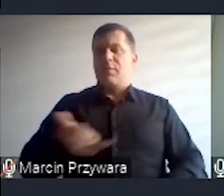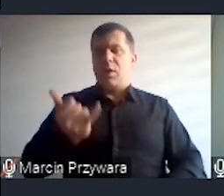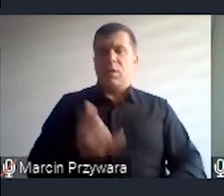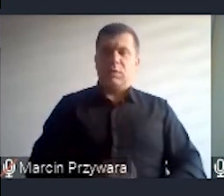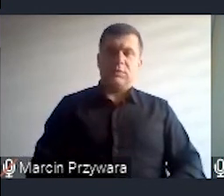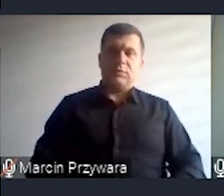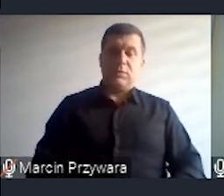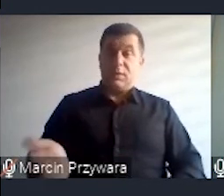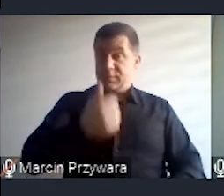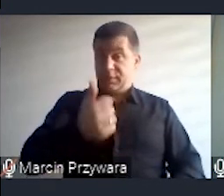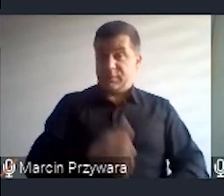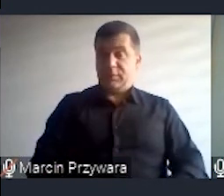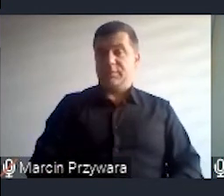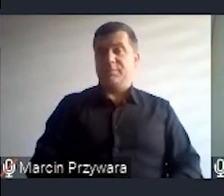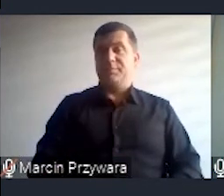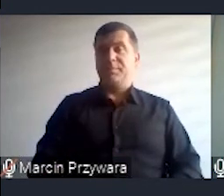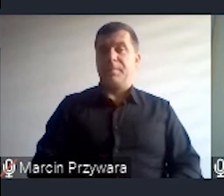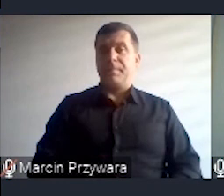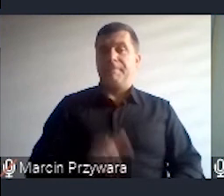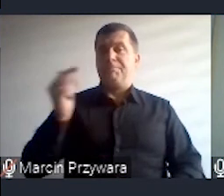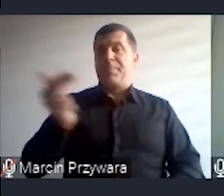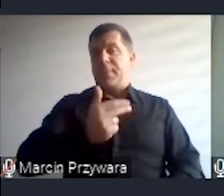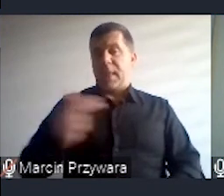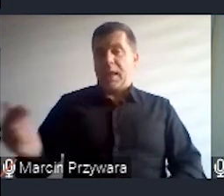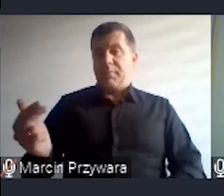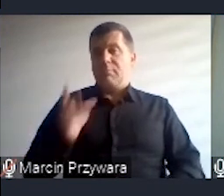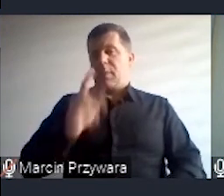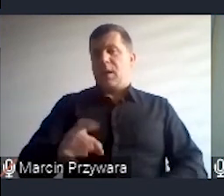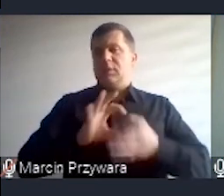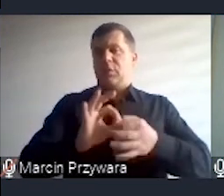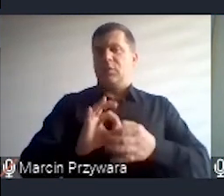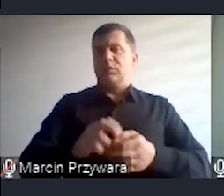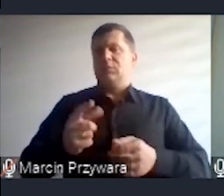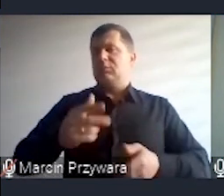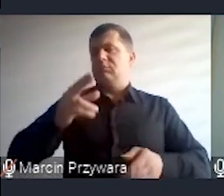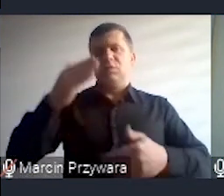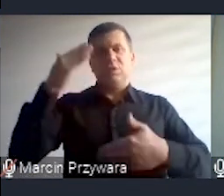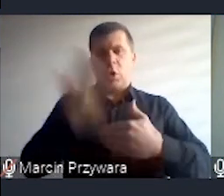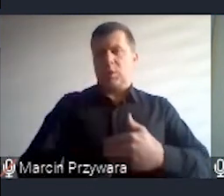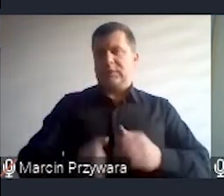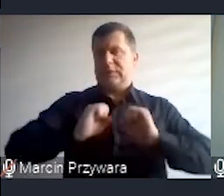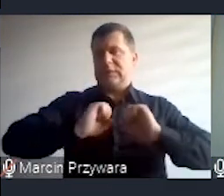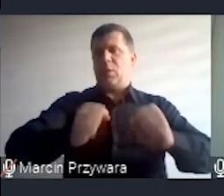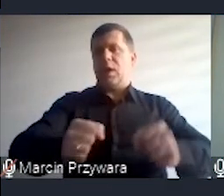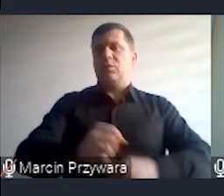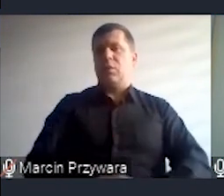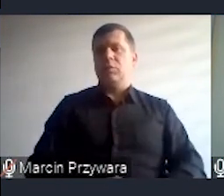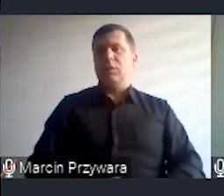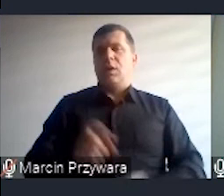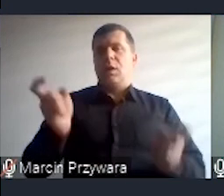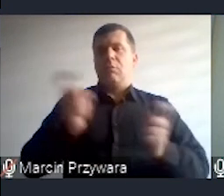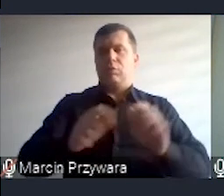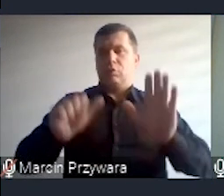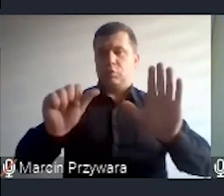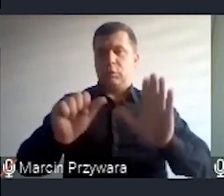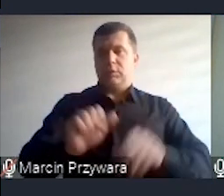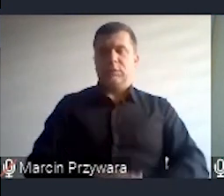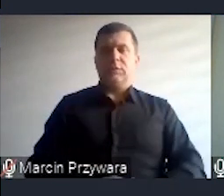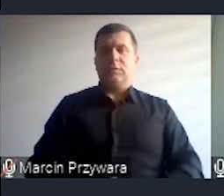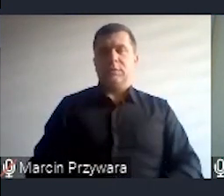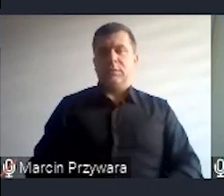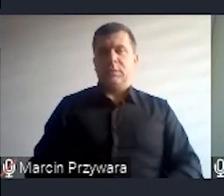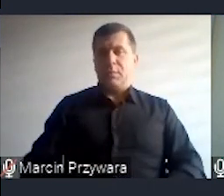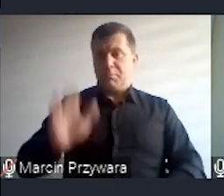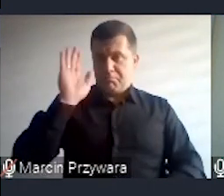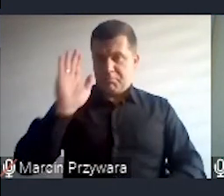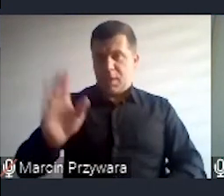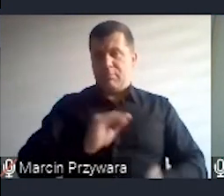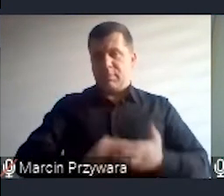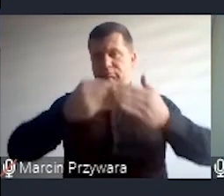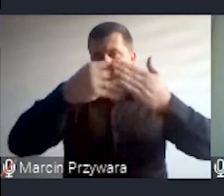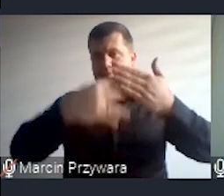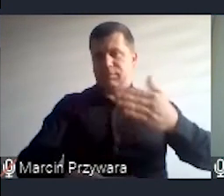Po pierwsze ma związany z zaprzestaniem działalności. Tutaj w punkcie 6. macie Państwo wymienione wszystkie naruszenia trwałości.